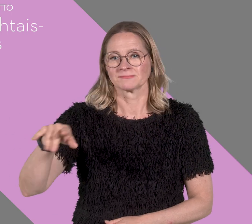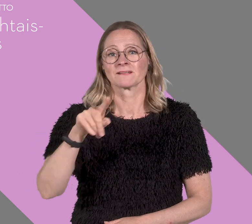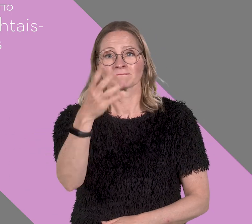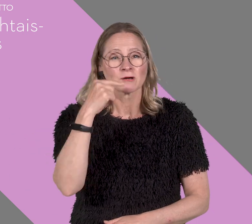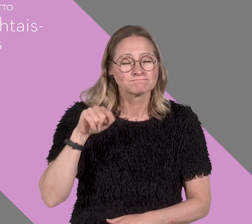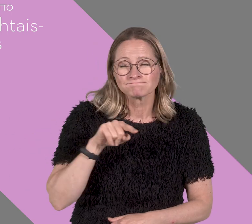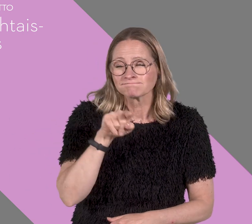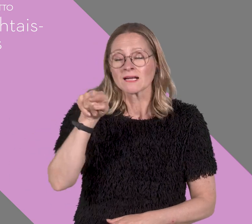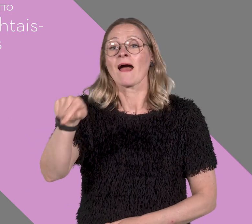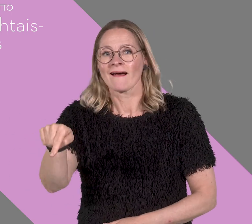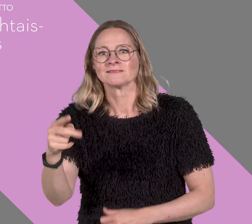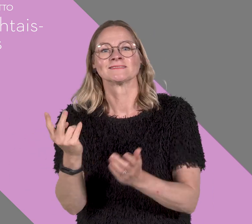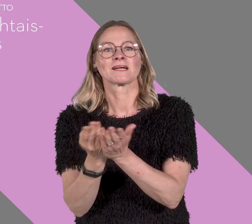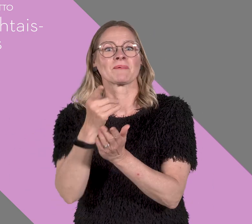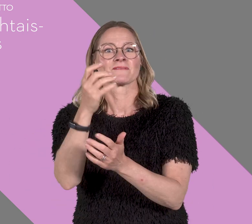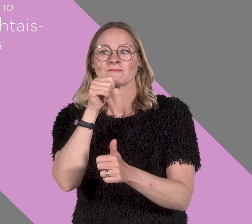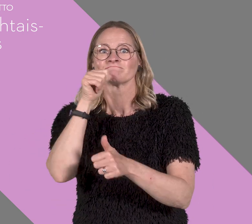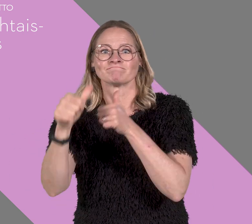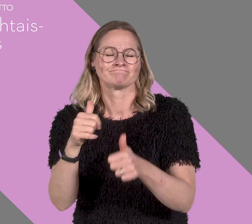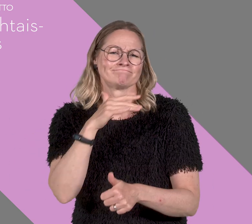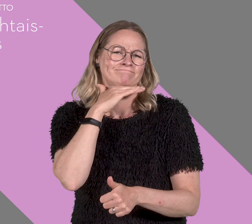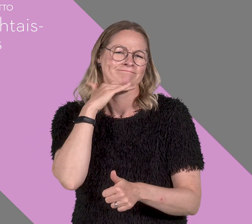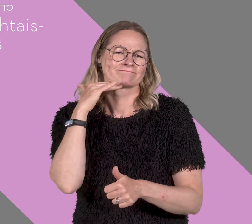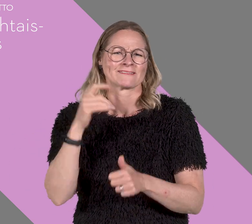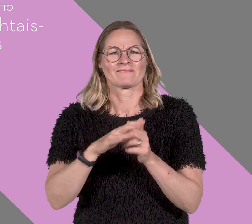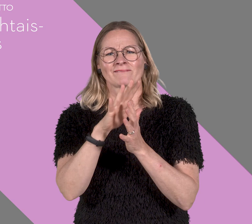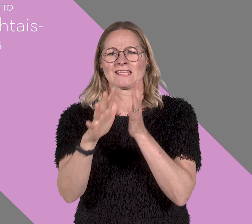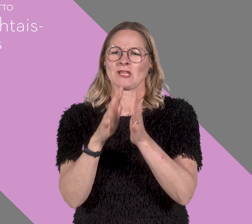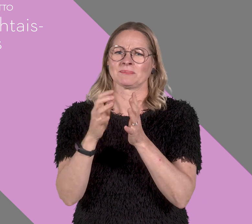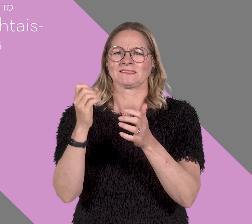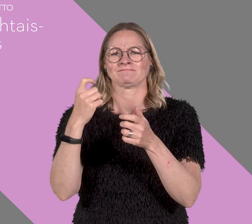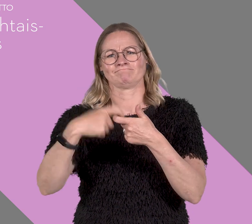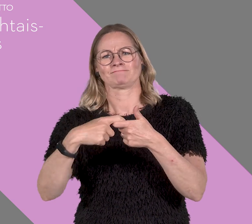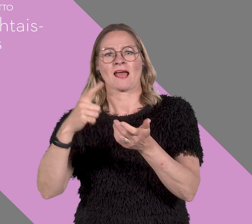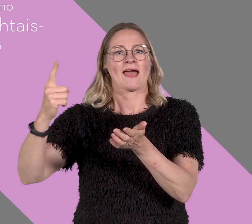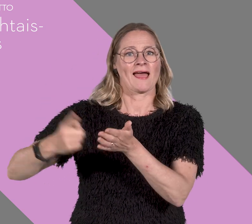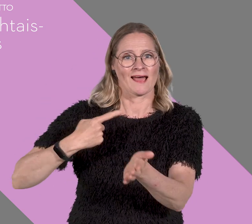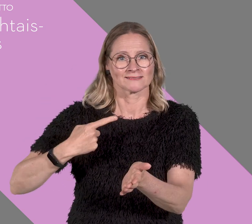Samalla voit osallistua hauskaan viittomishaasteeseemme, -